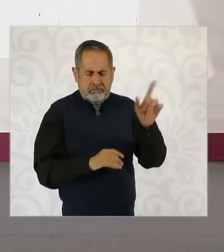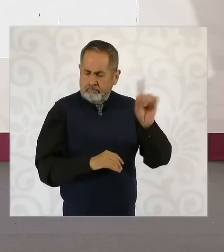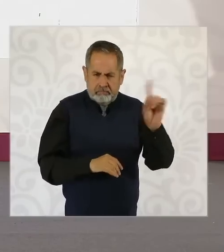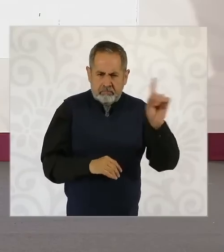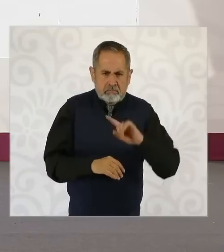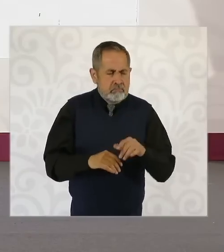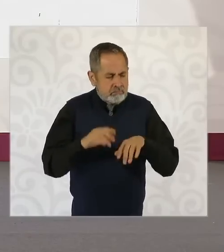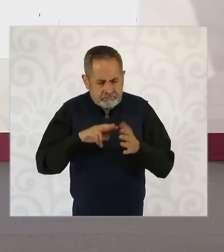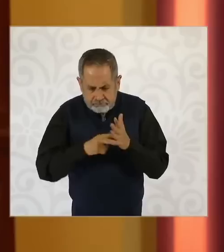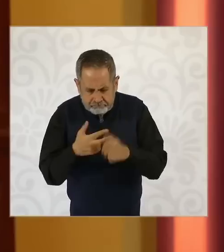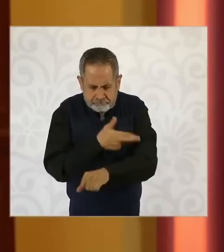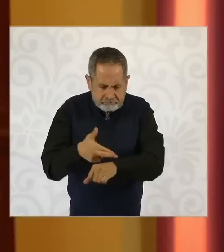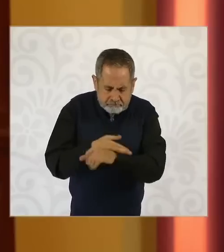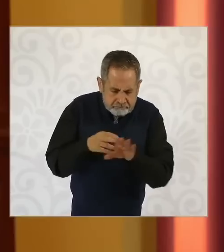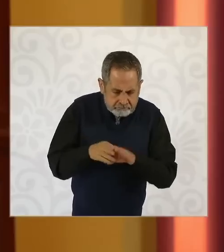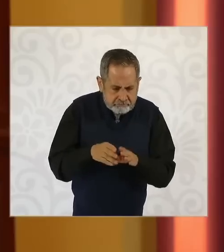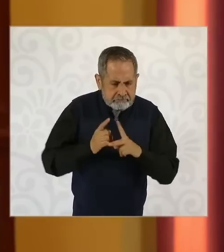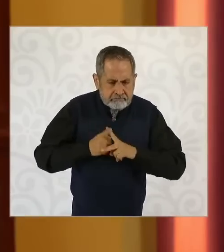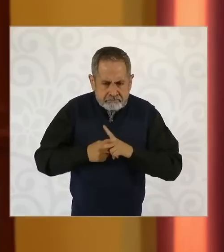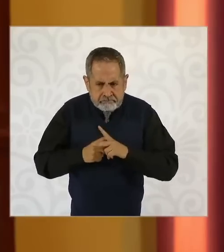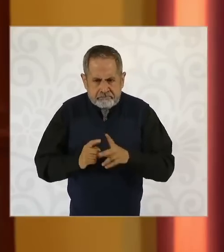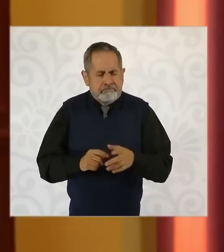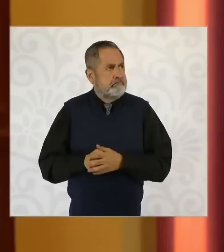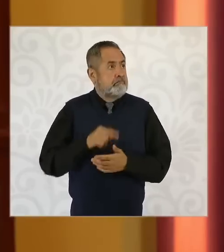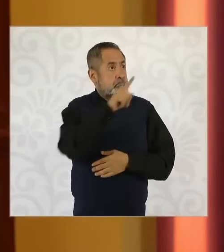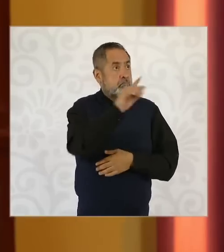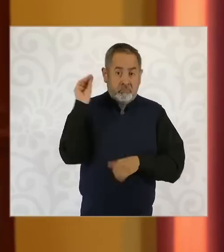técnicas realizadas demuestran que la imposición de un impuesto o arancel a